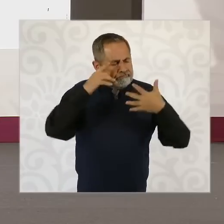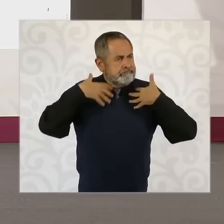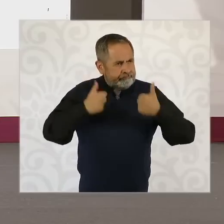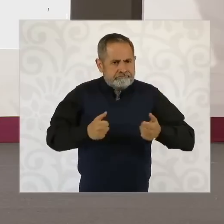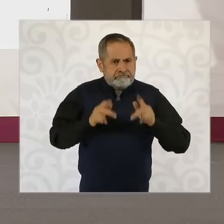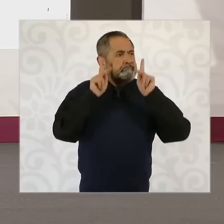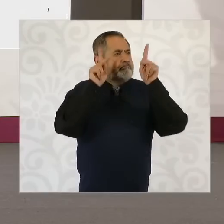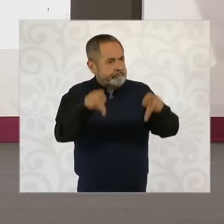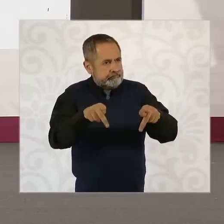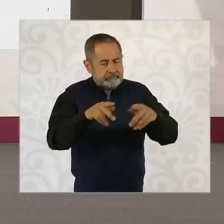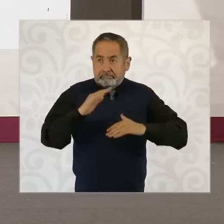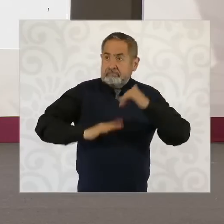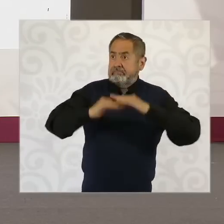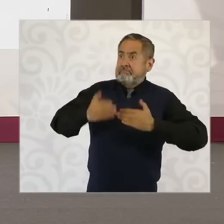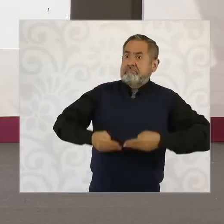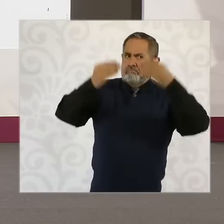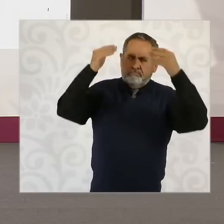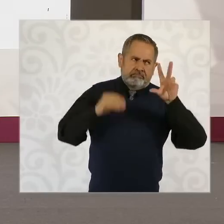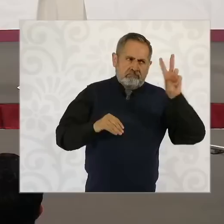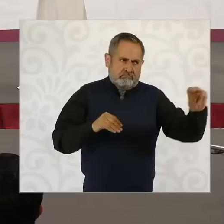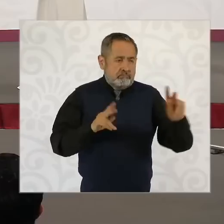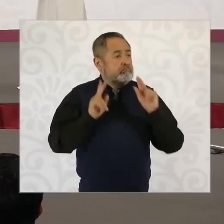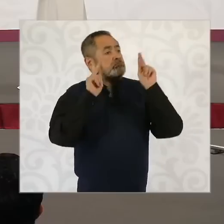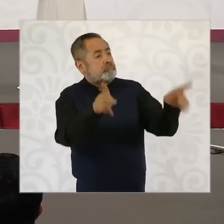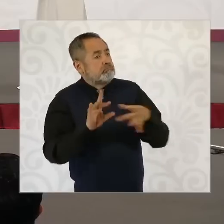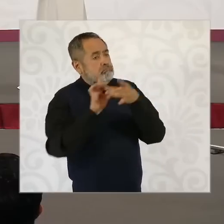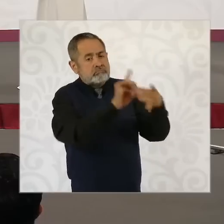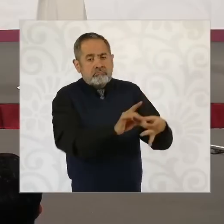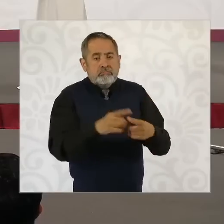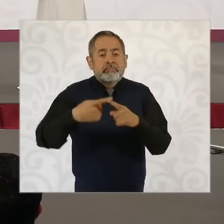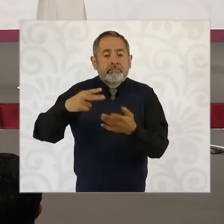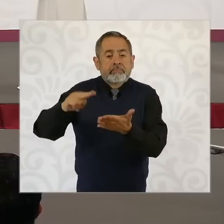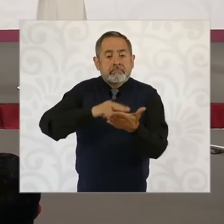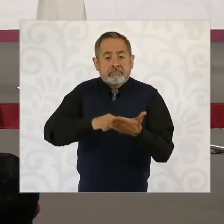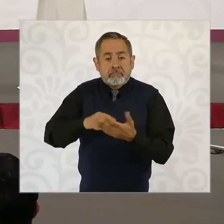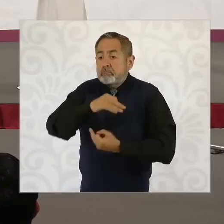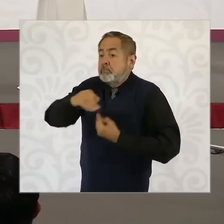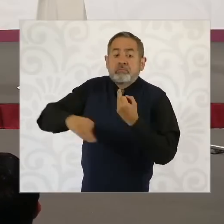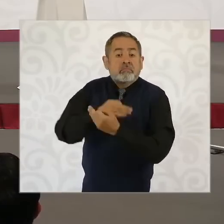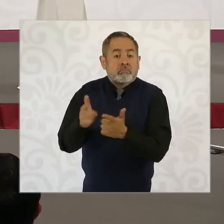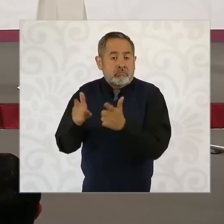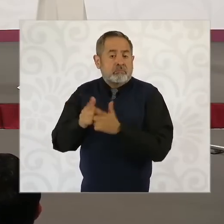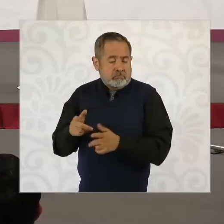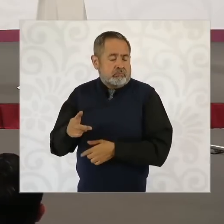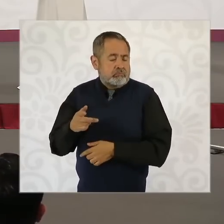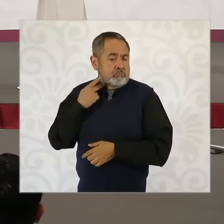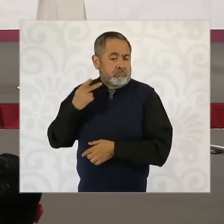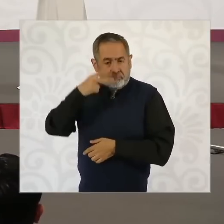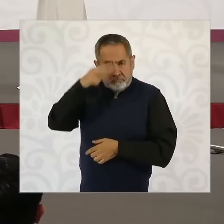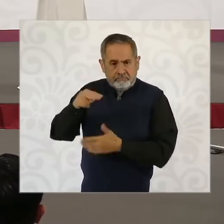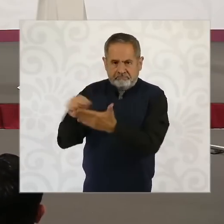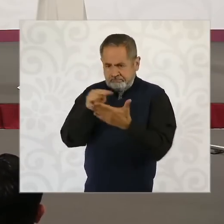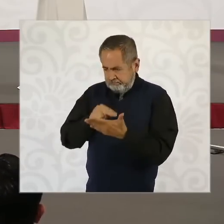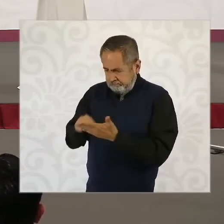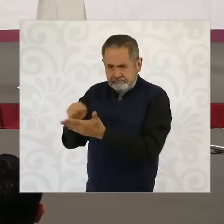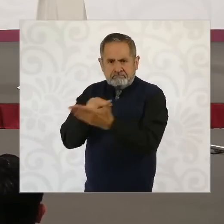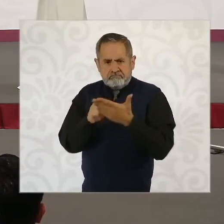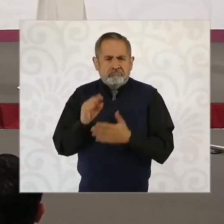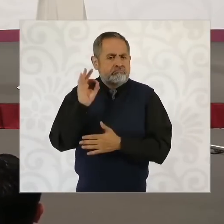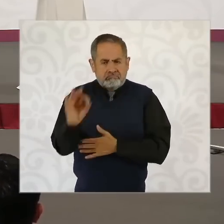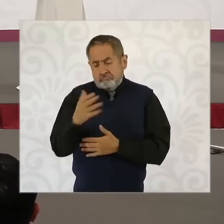levantando muros ni barreras económicas y firman todos los partidos políticos